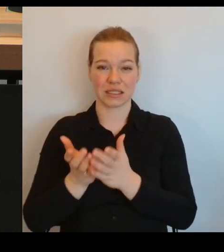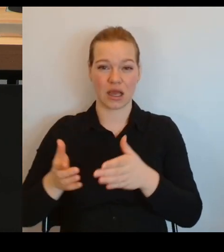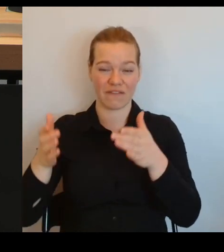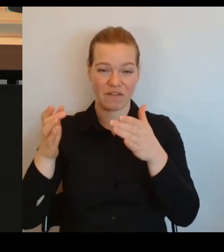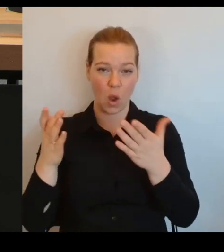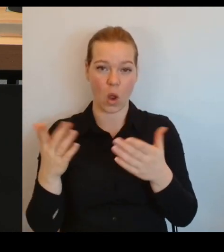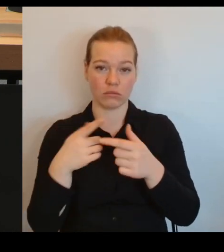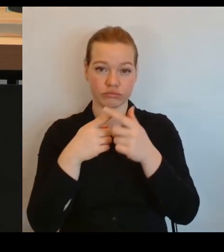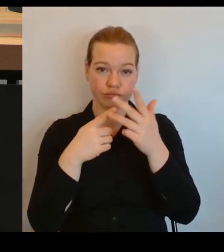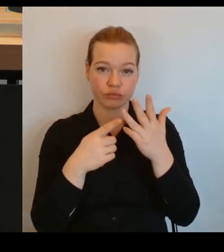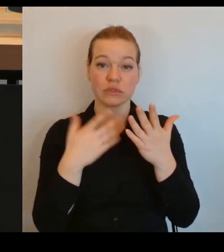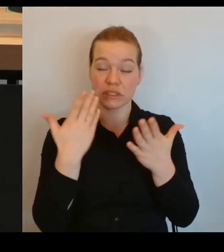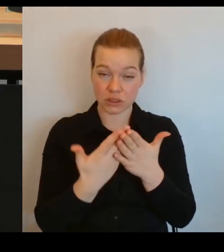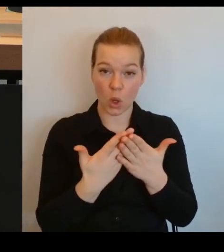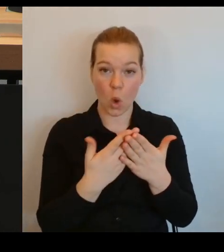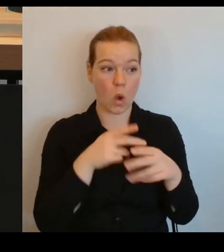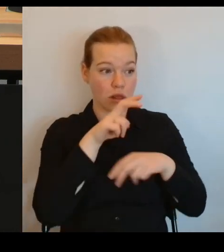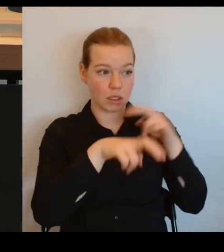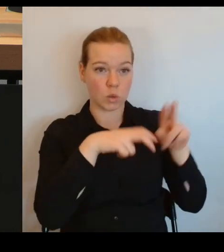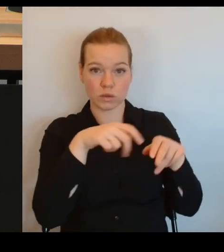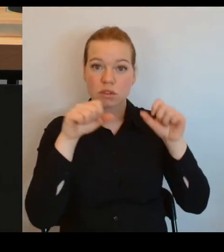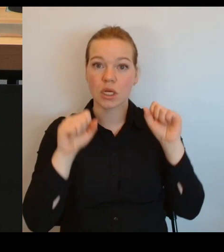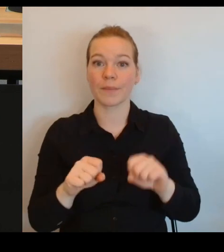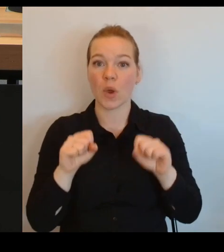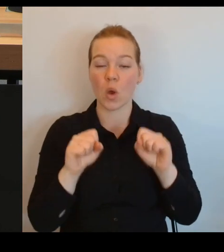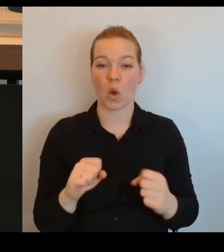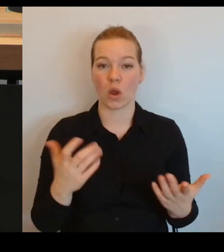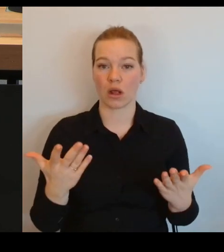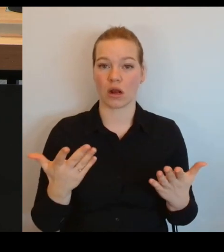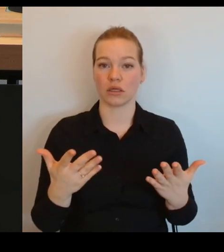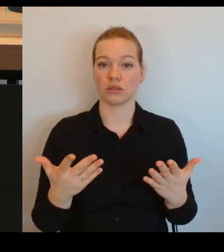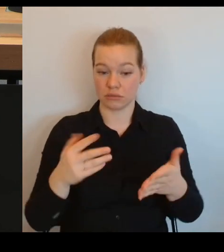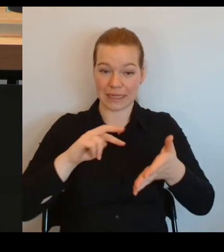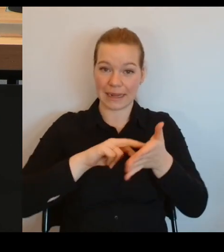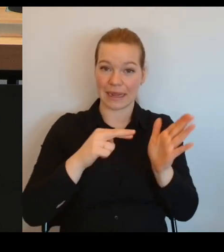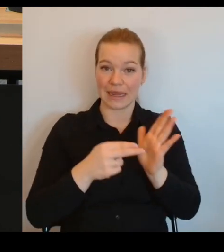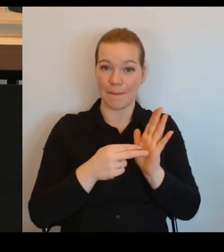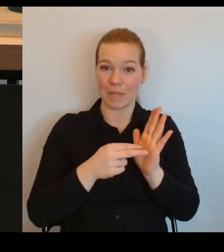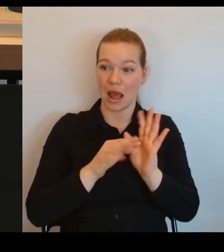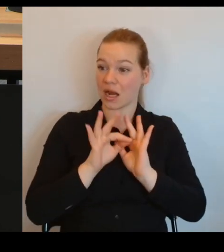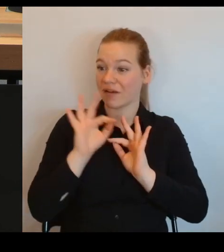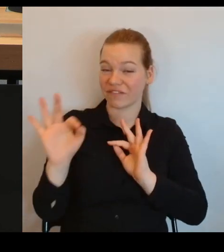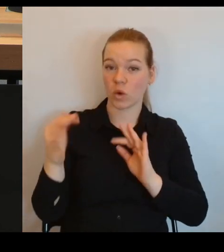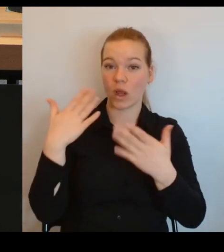Klimainvestitionen vorlegen. Doch stattdessen beginnt der Regierende Bürgermeister öffentlich